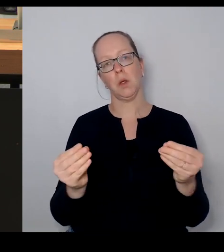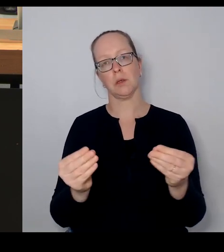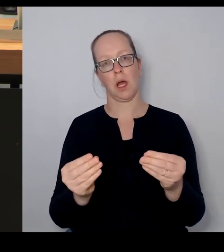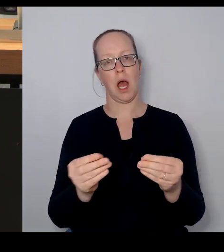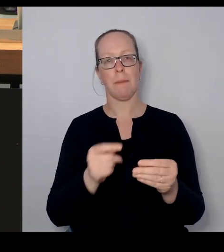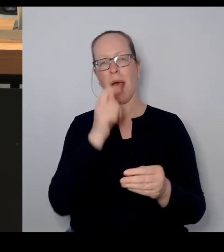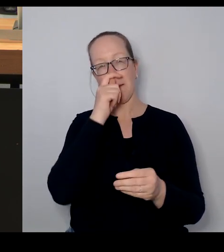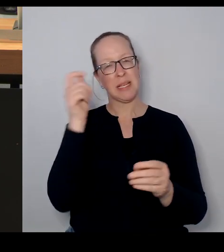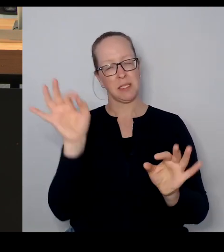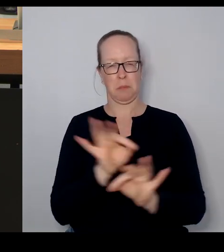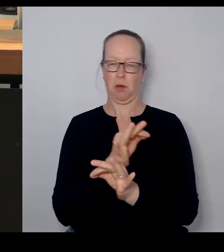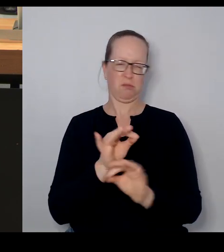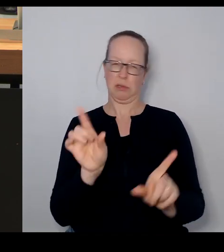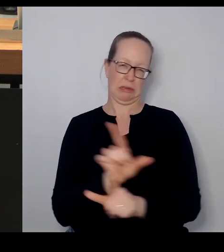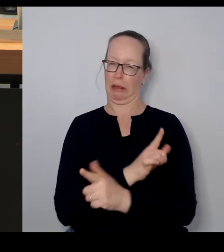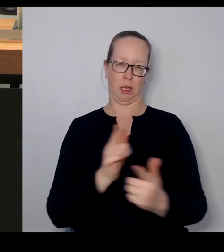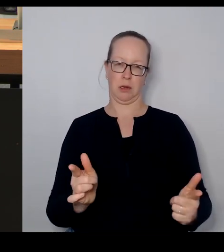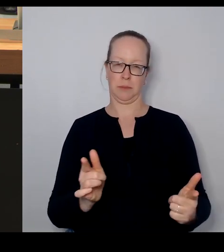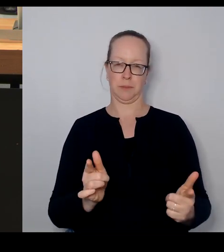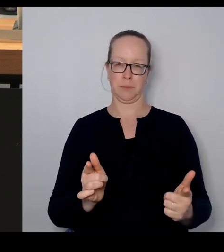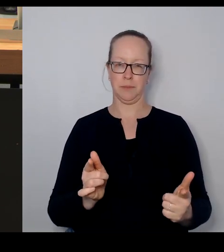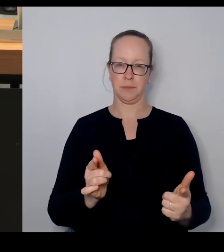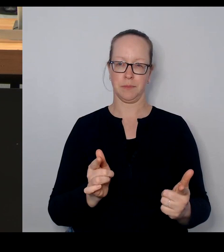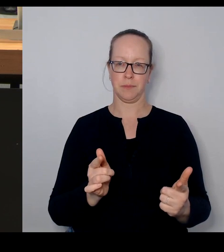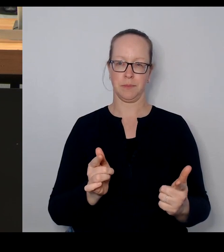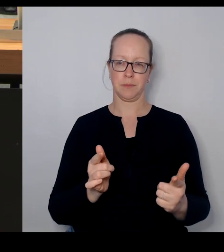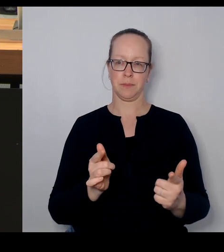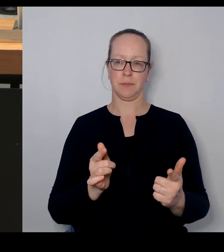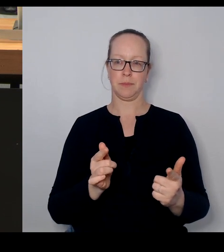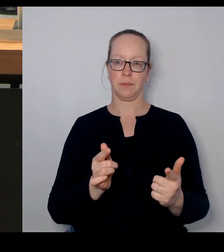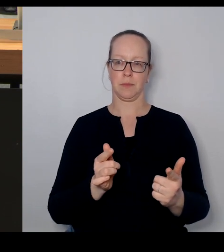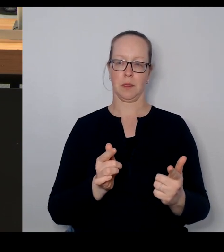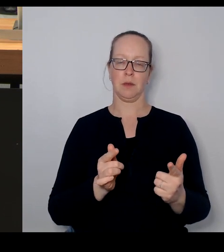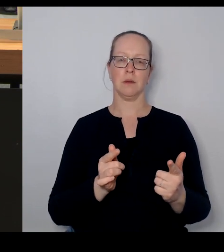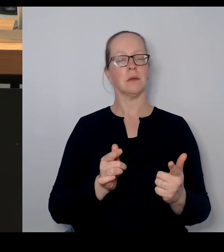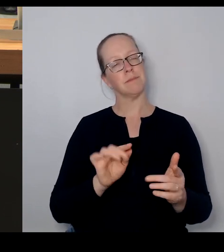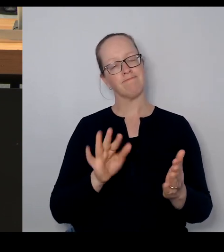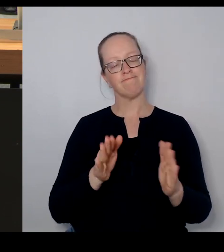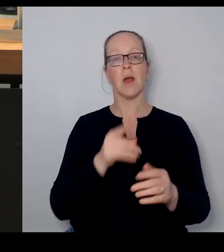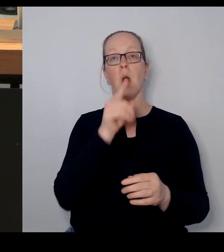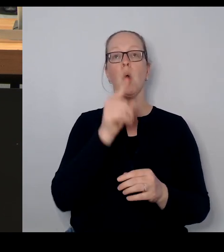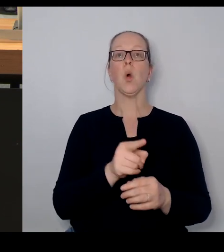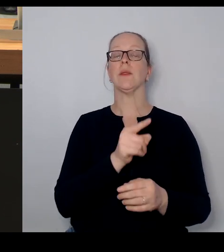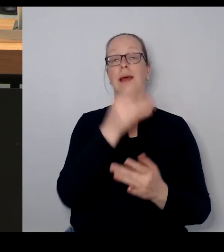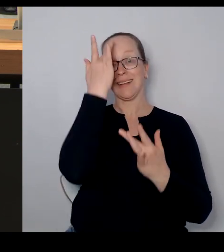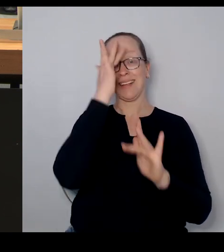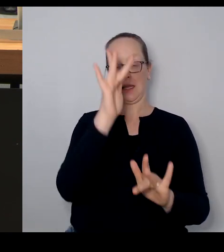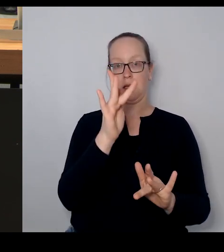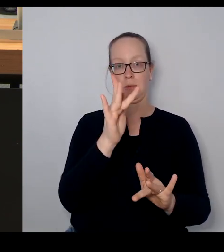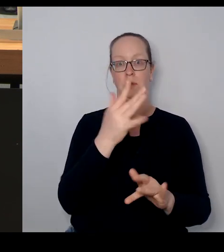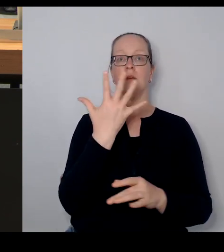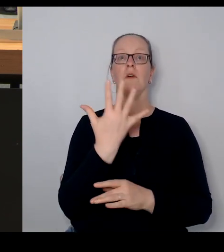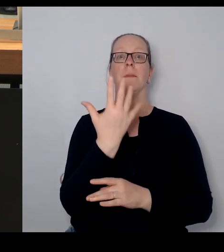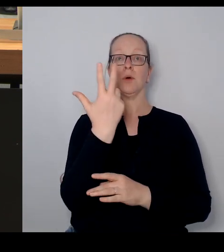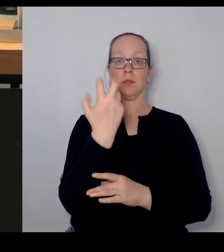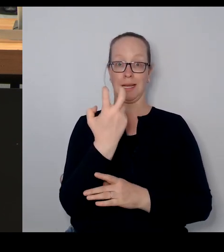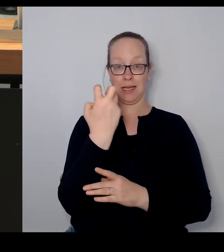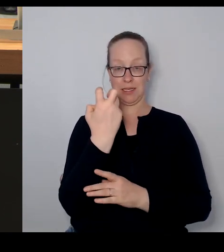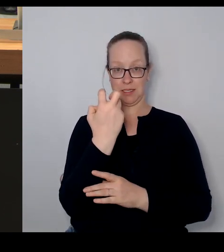etwa 100 Genehmigungen sind 35 für dauerhafte modulare Unterkünfte für Geflüchtete gegeben worden. Das ist die richtige